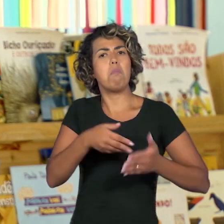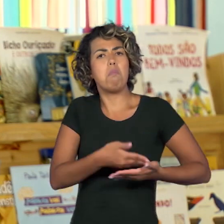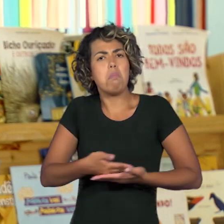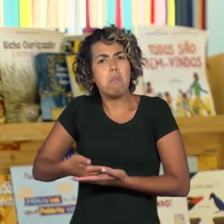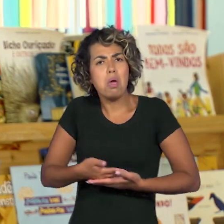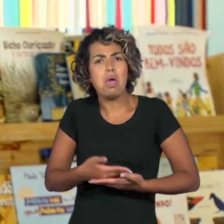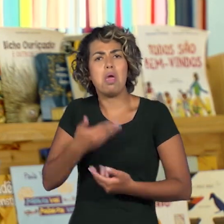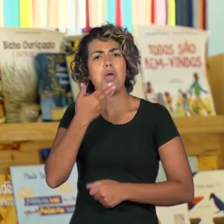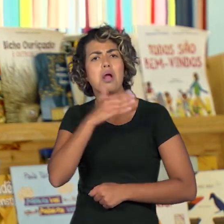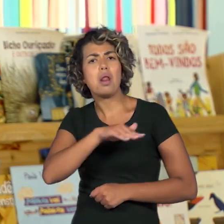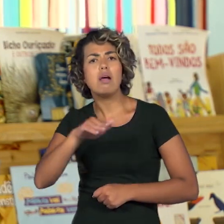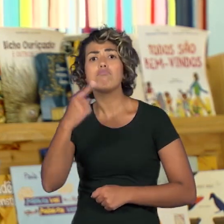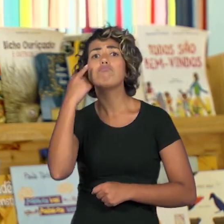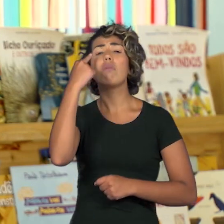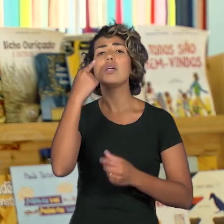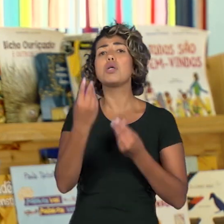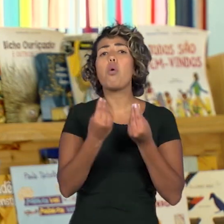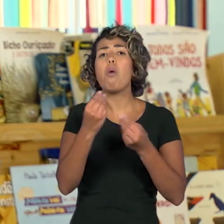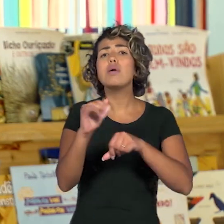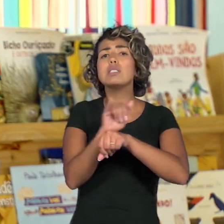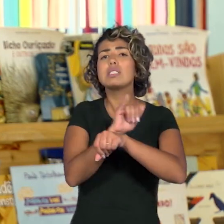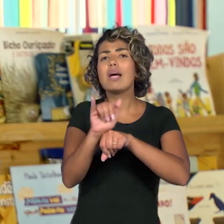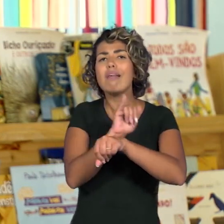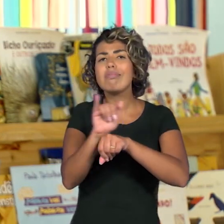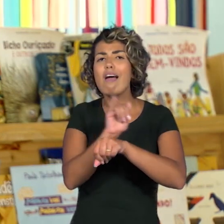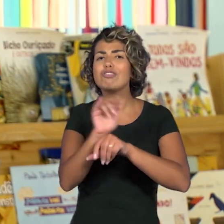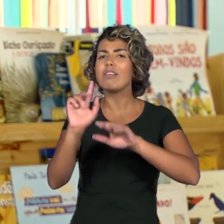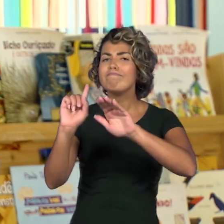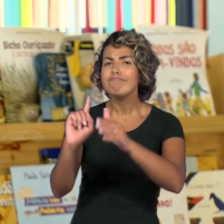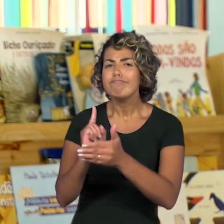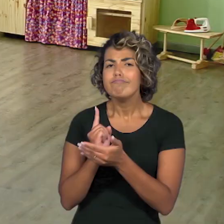E REFLETIR SOBRE ESTRATÉGIAS QUE FAVOREÇAM O ACOLHIMENTO;